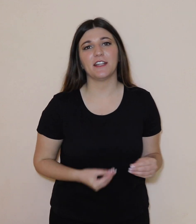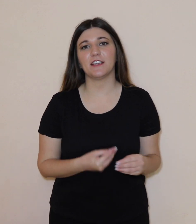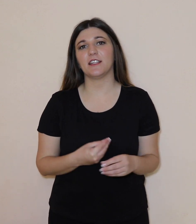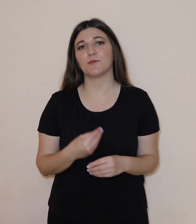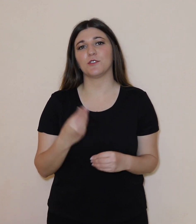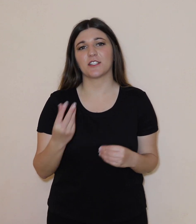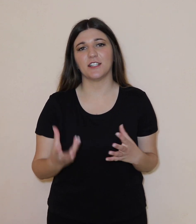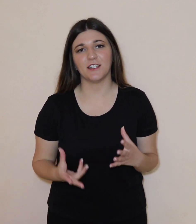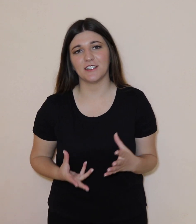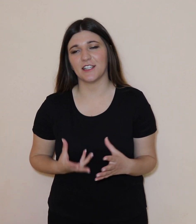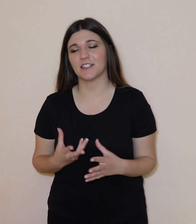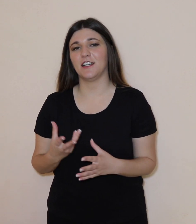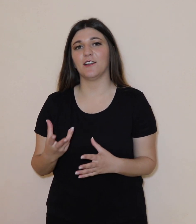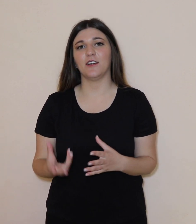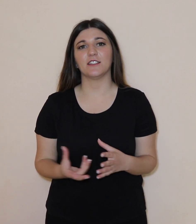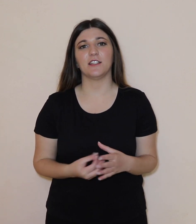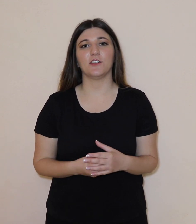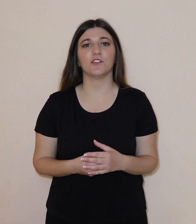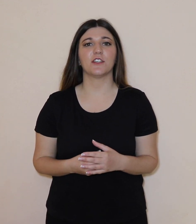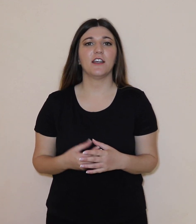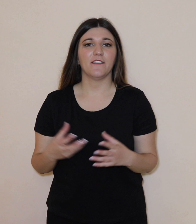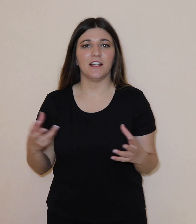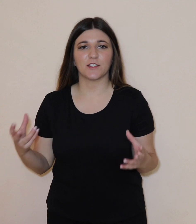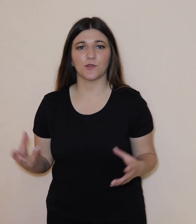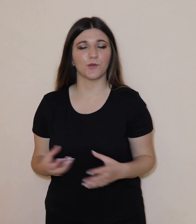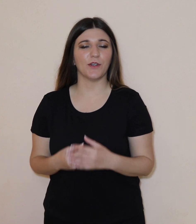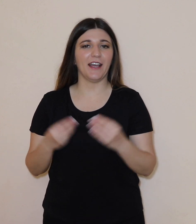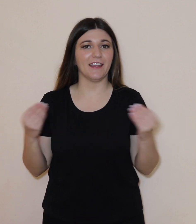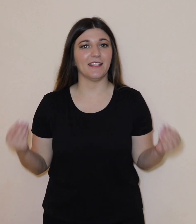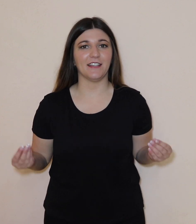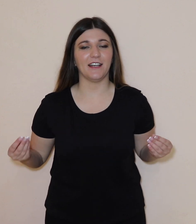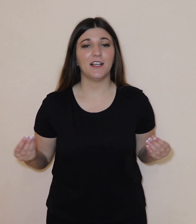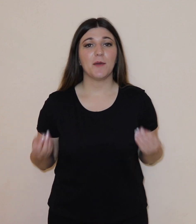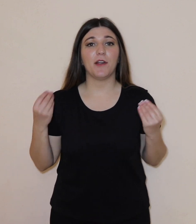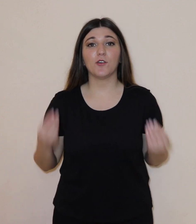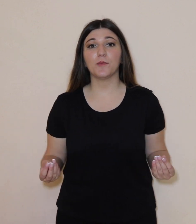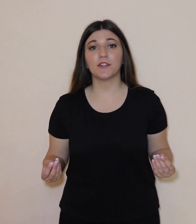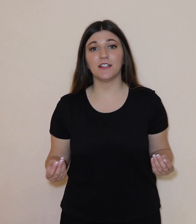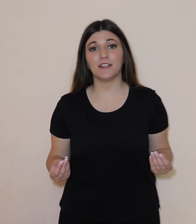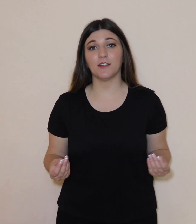muchas características de la lengua de signos de la estructura, etcétera, pero algo importante